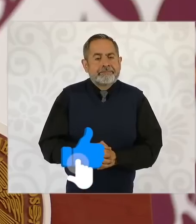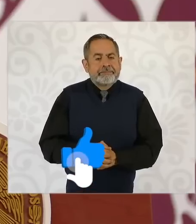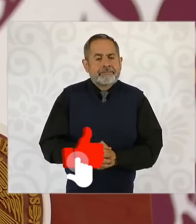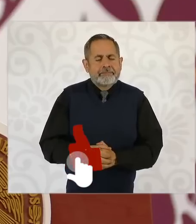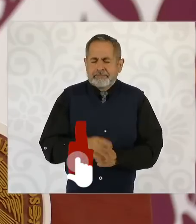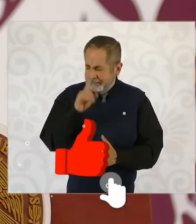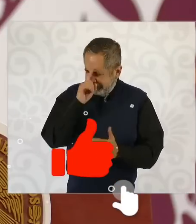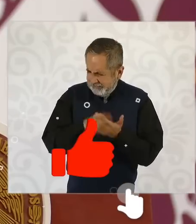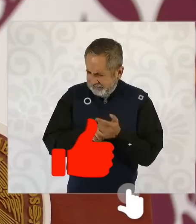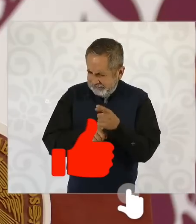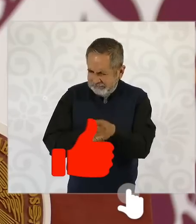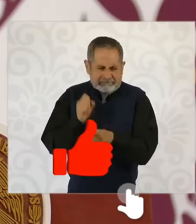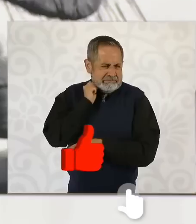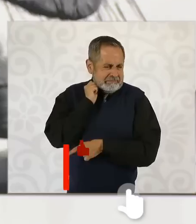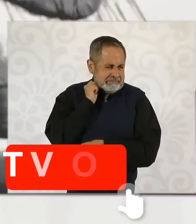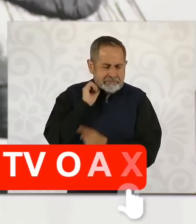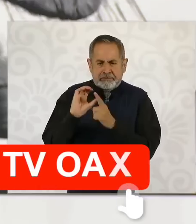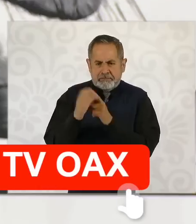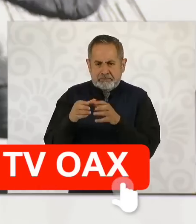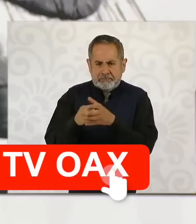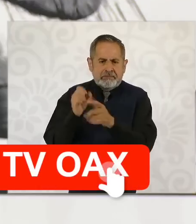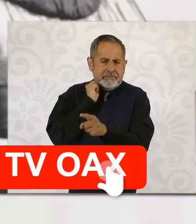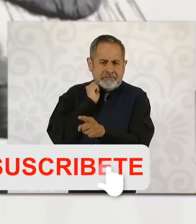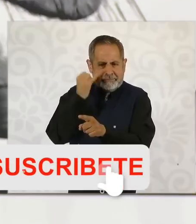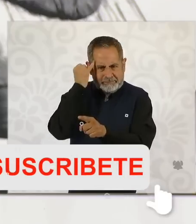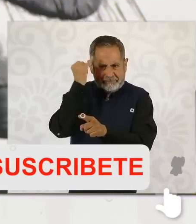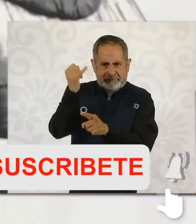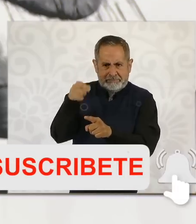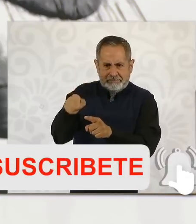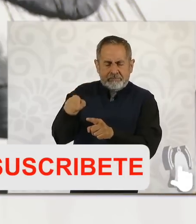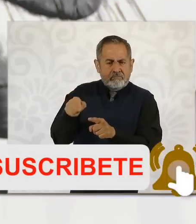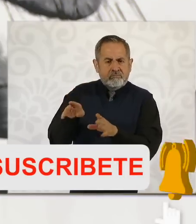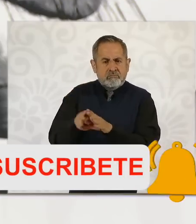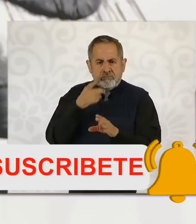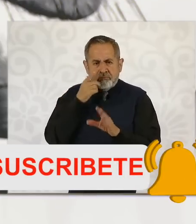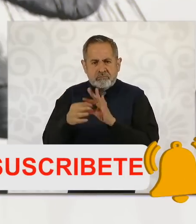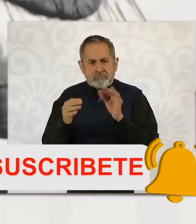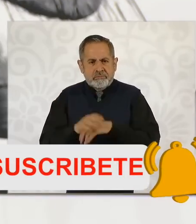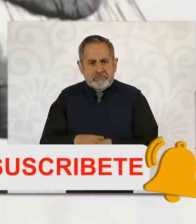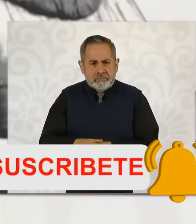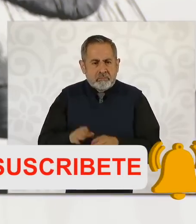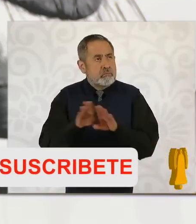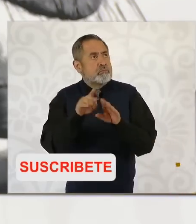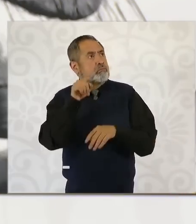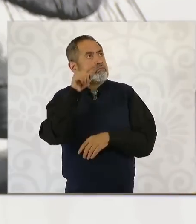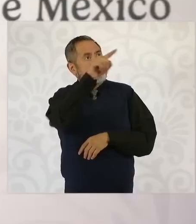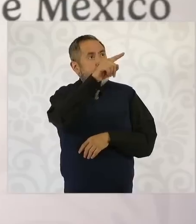es el Senado en una comisión del Senado la posibilidad de grabar las remesas con el 5%